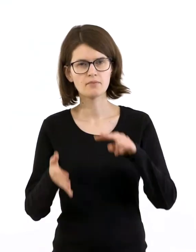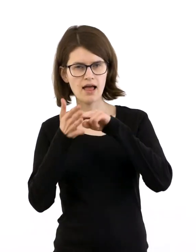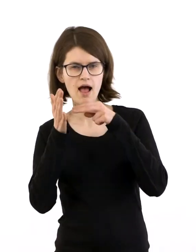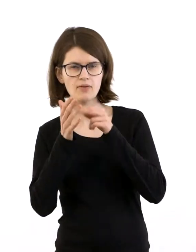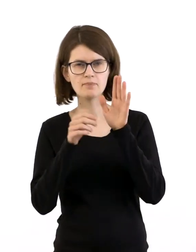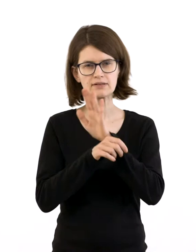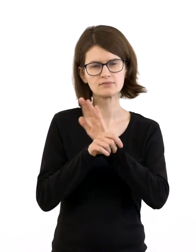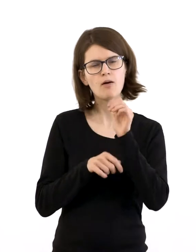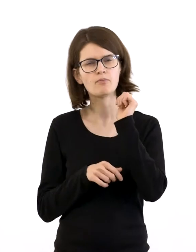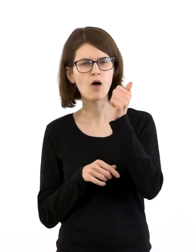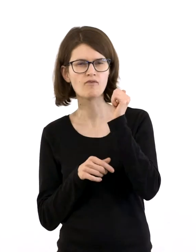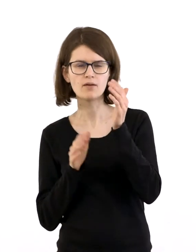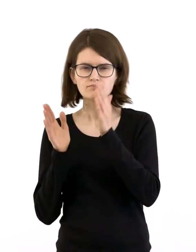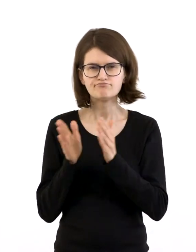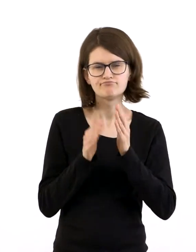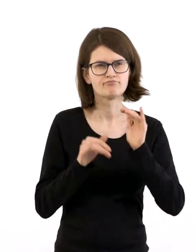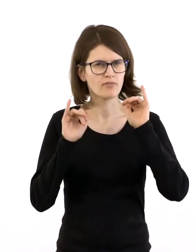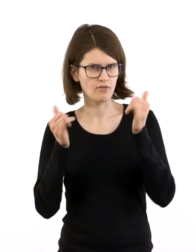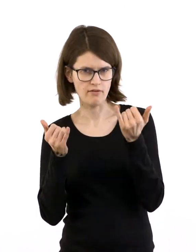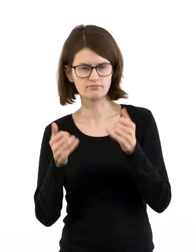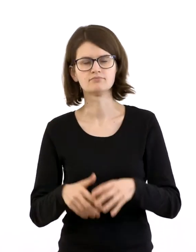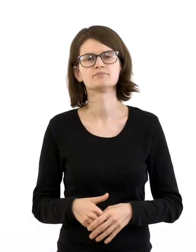Jak przygotować profesjonalny biznesplan?